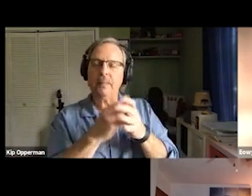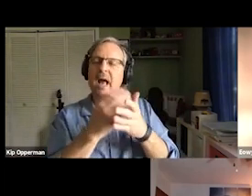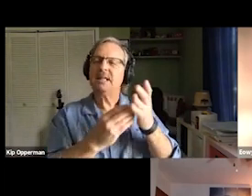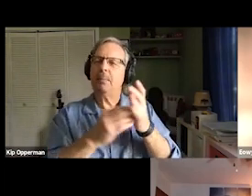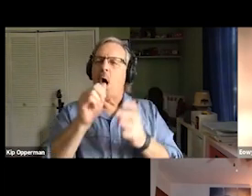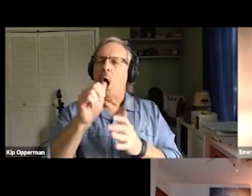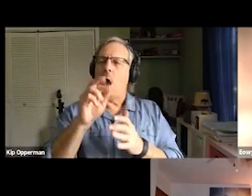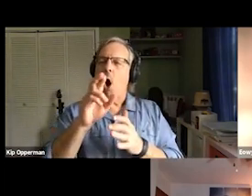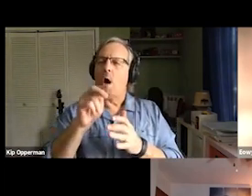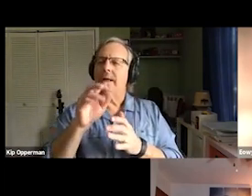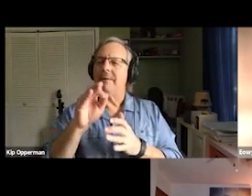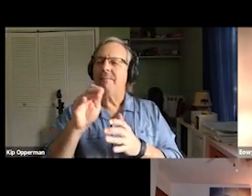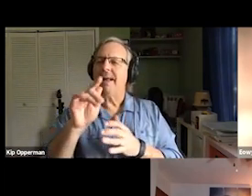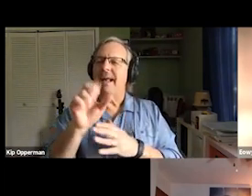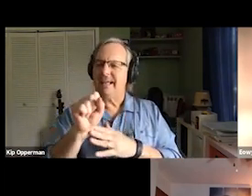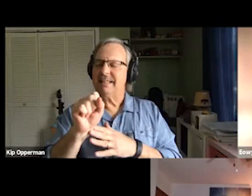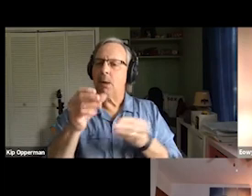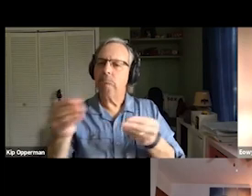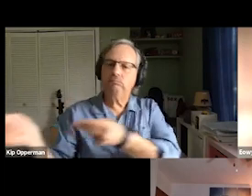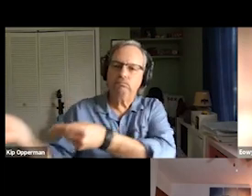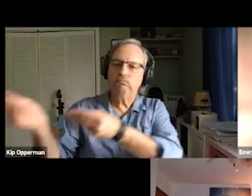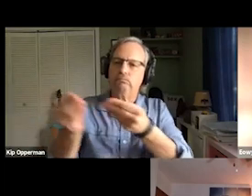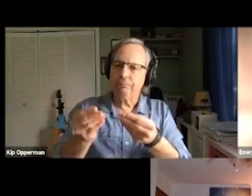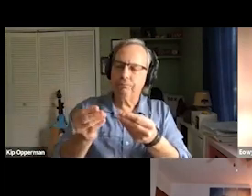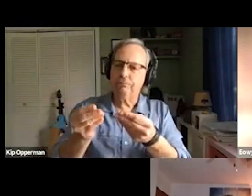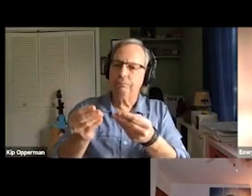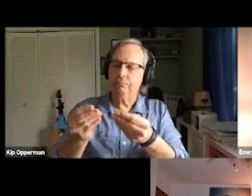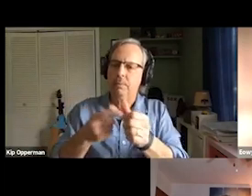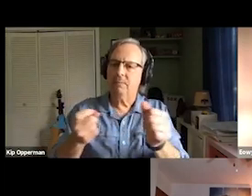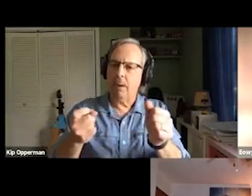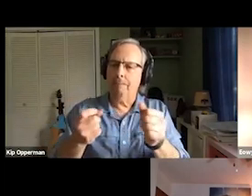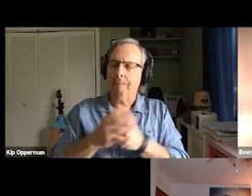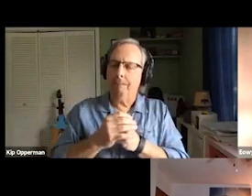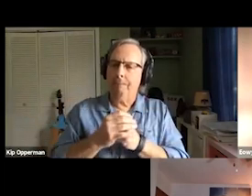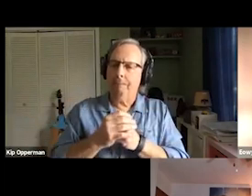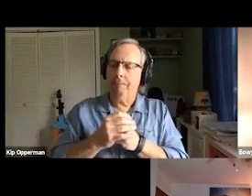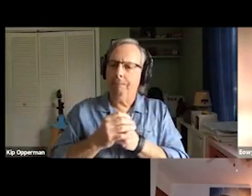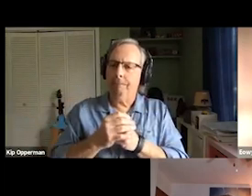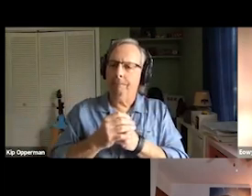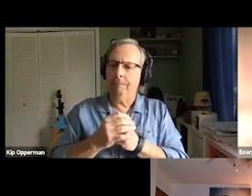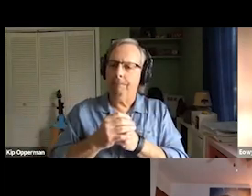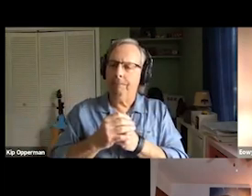que nos habían donado de una muy, muy buena persona